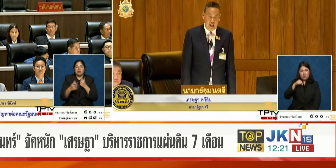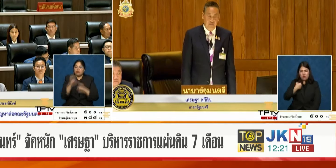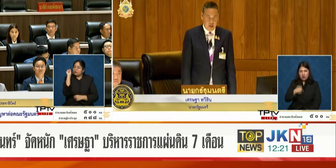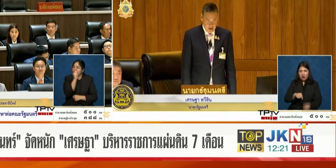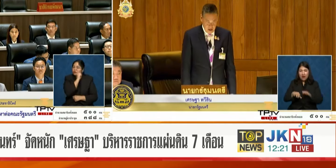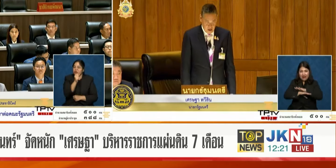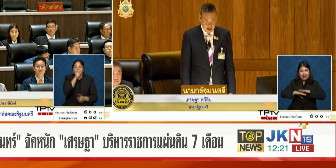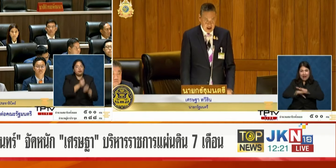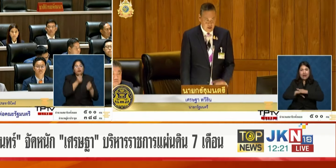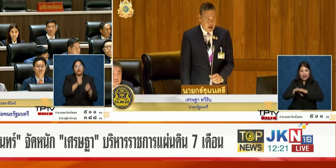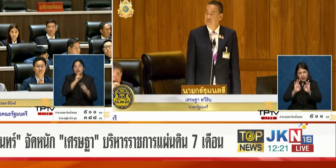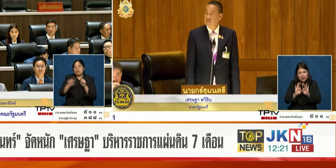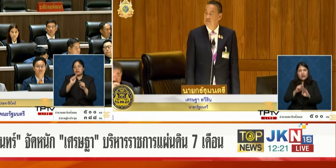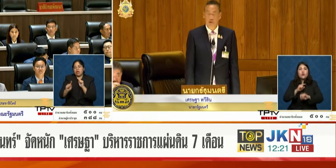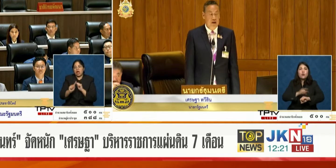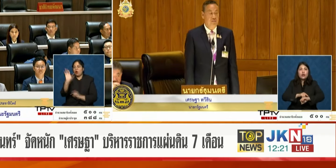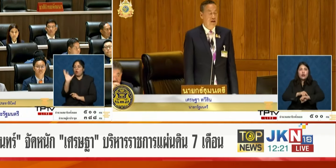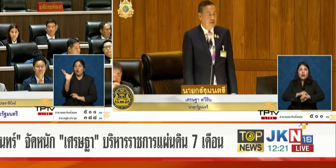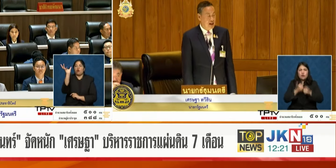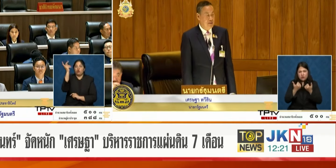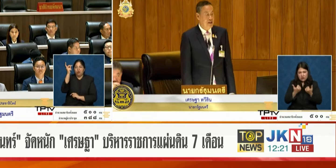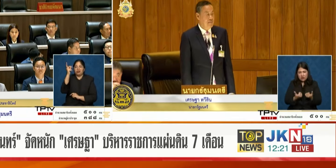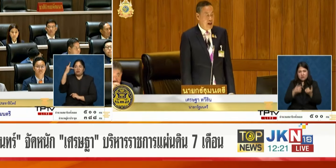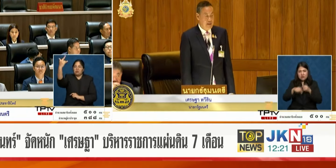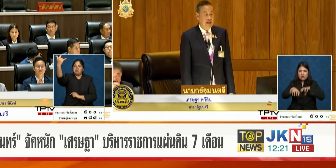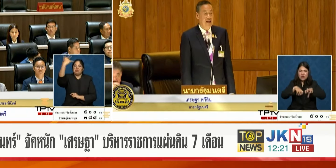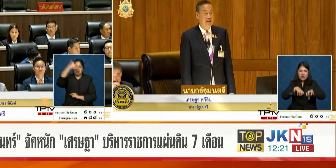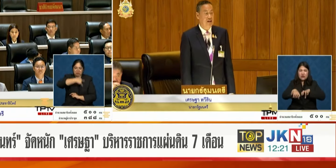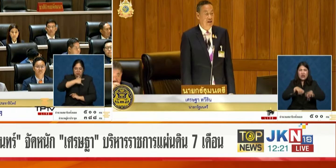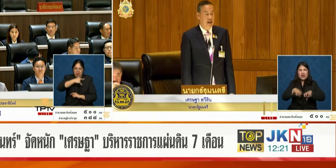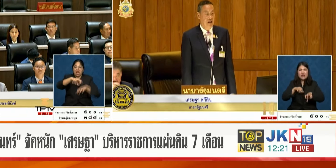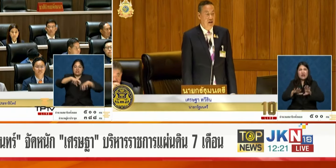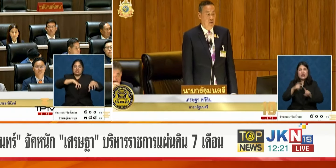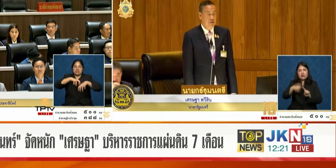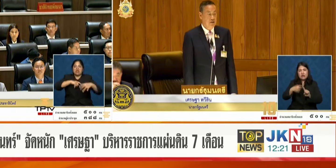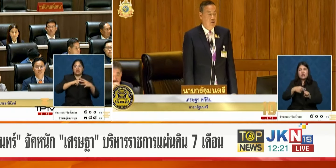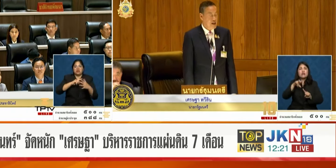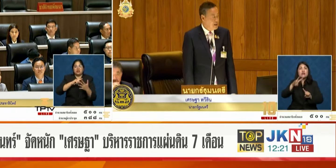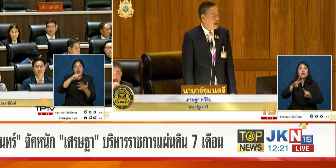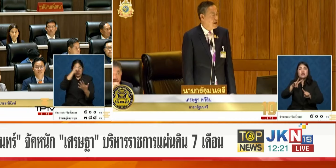ก็คุณจุรินทร์ฝากนายกนะครับเป็นประเด็น ที่ 10 ถามไป 3 ข้อนะครับว่าตอบหน่อยใน